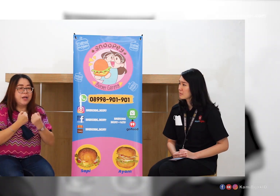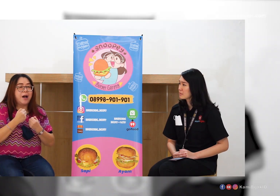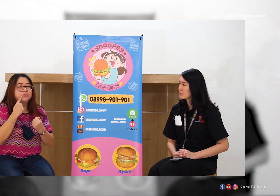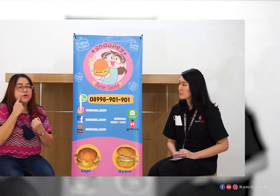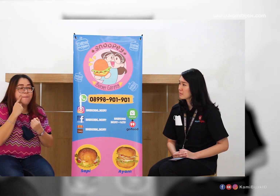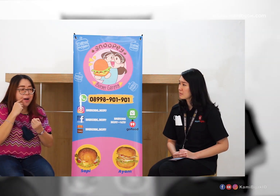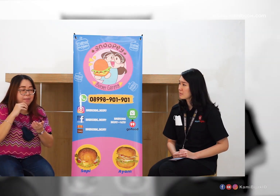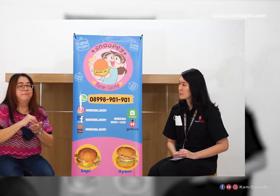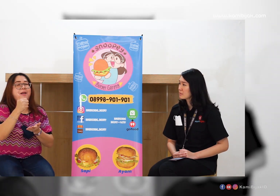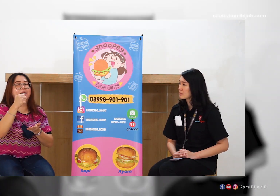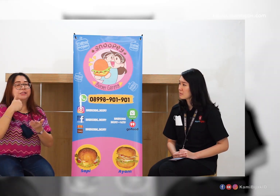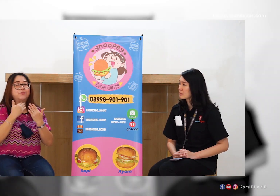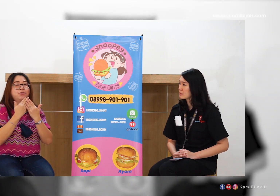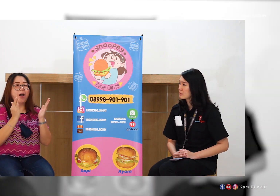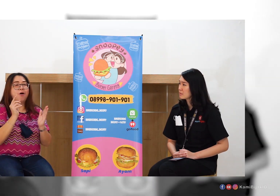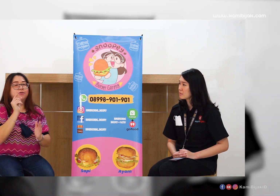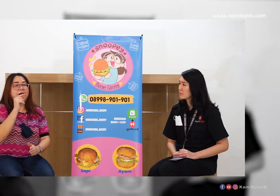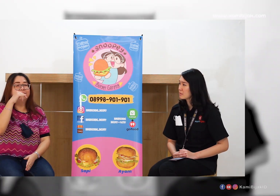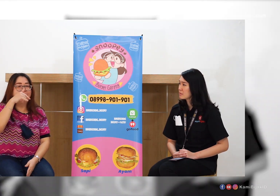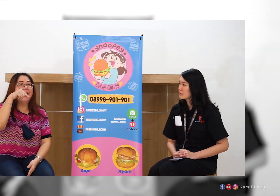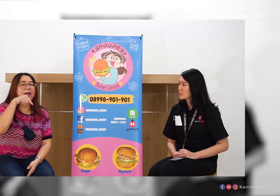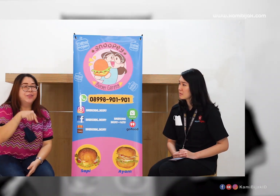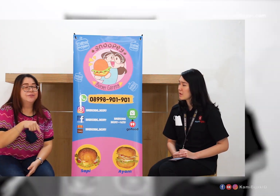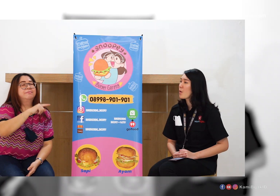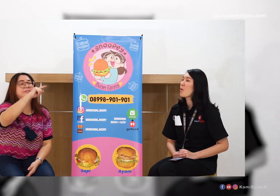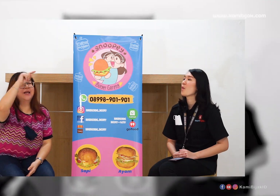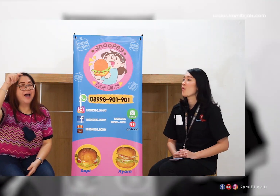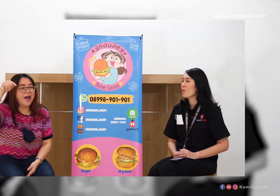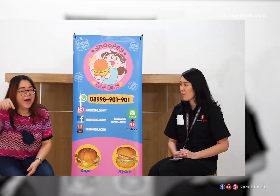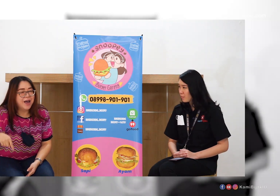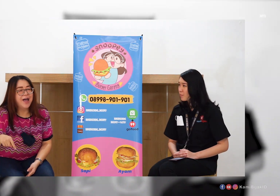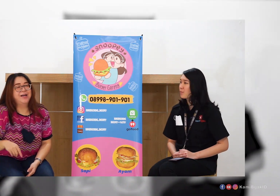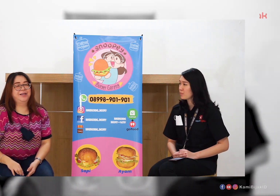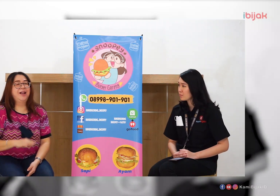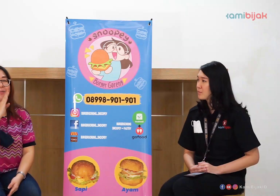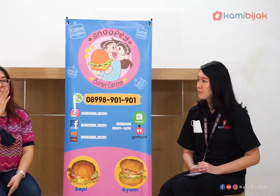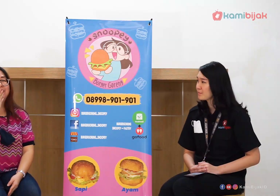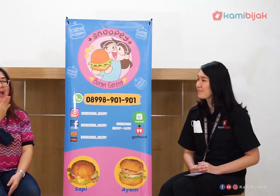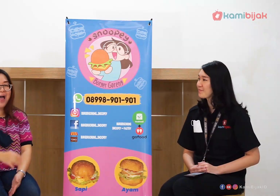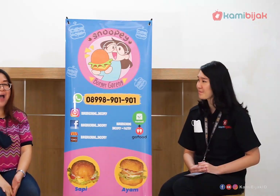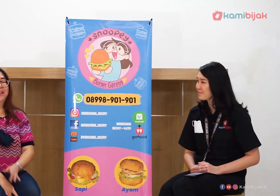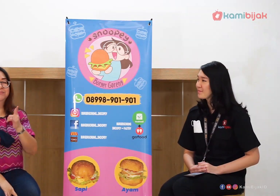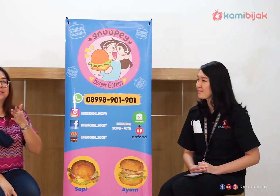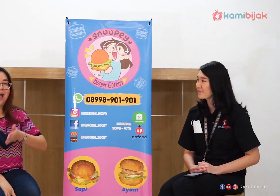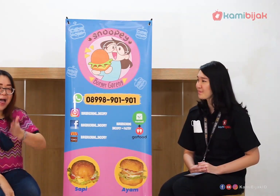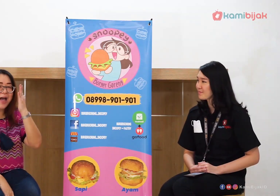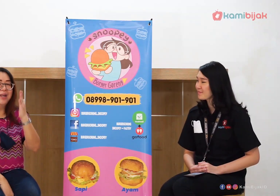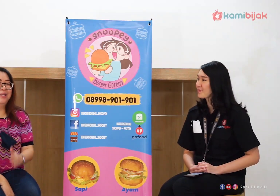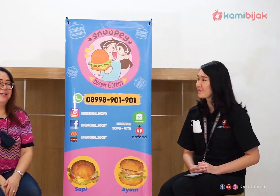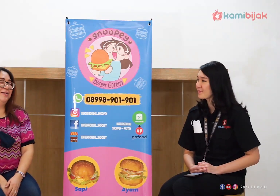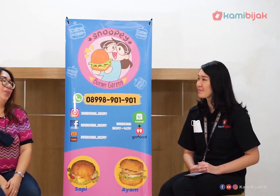Saya mencoba usaha ini hingga sekarang. Alhamdulillah tetap berjalan.